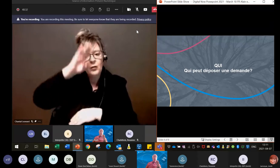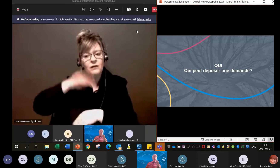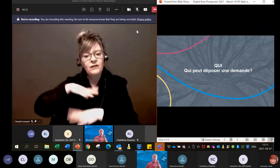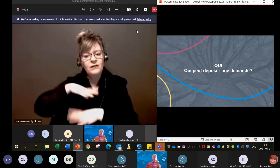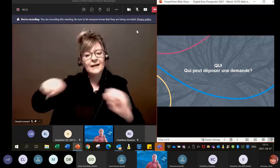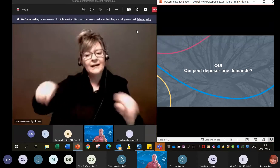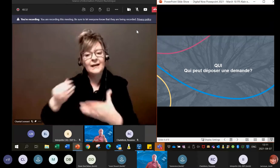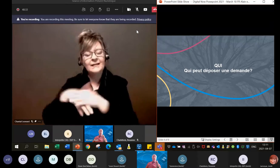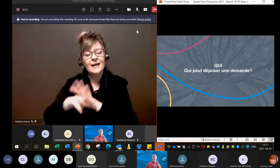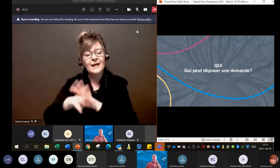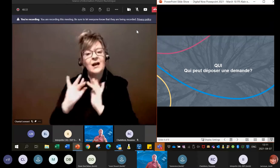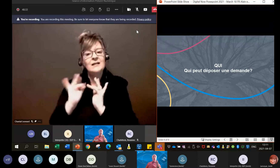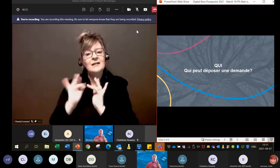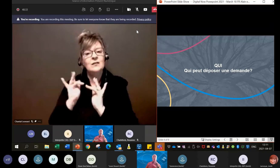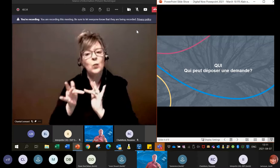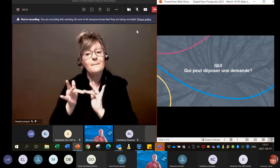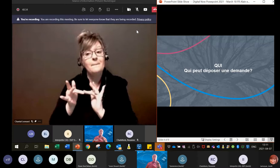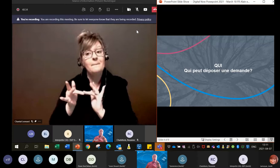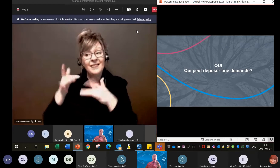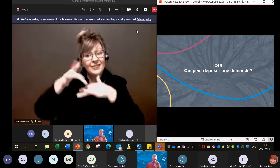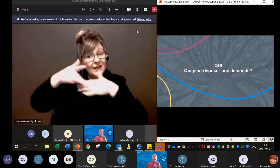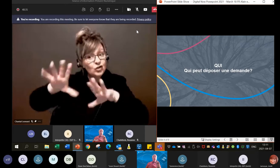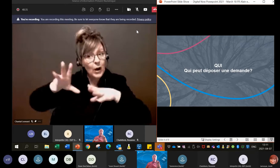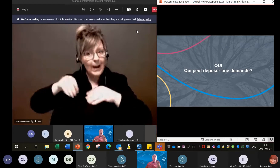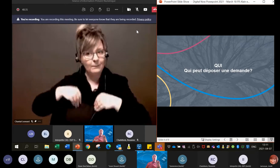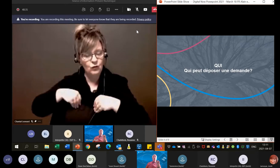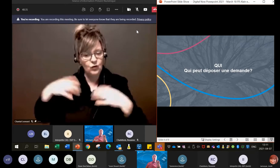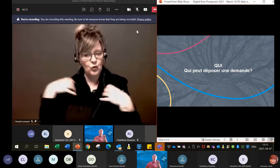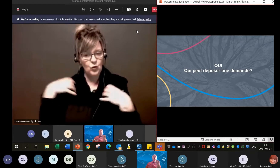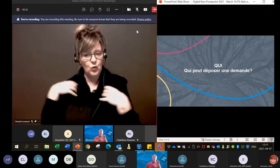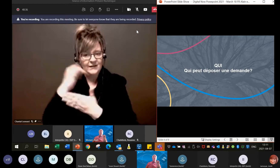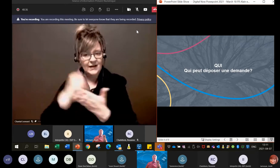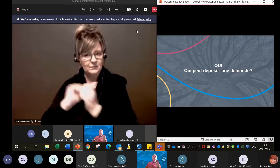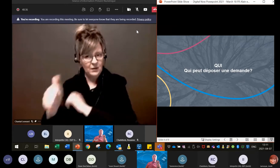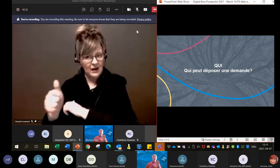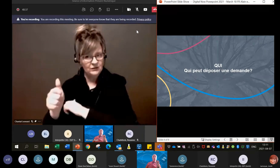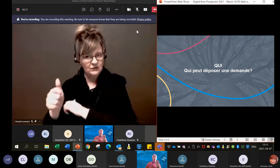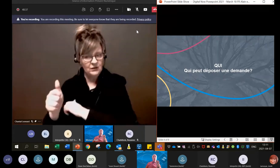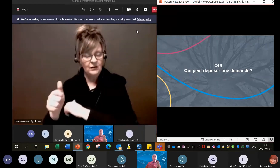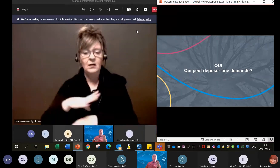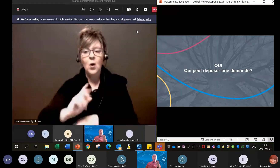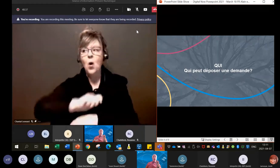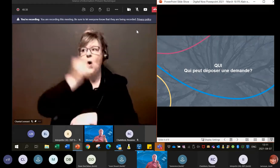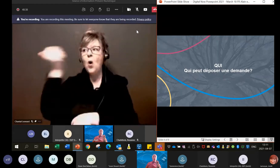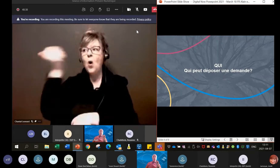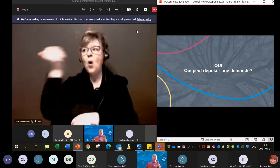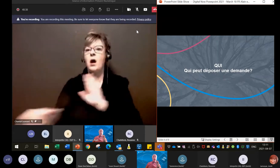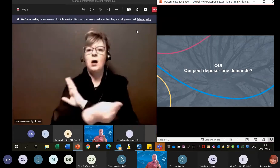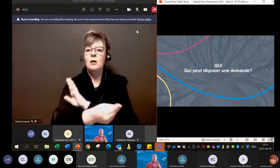approuvé par le Conseil. Il n’y a pas d’autre moyen de déposer une demande